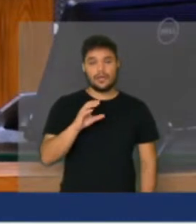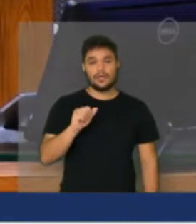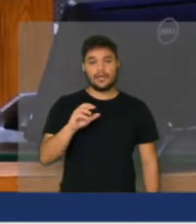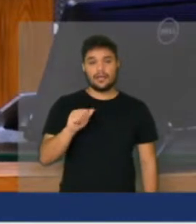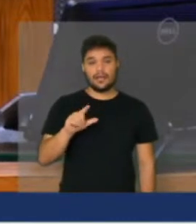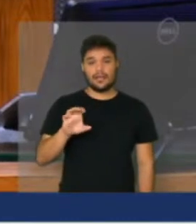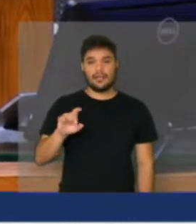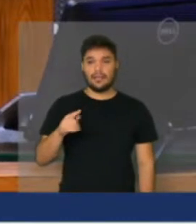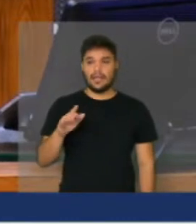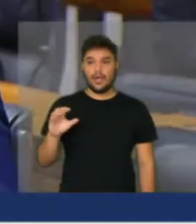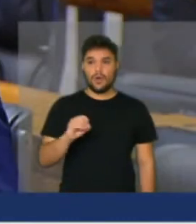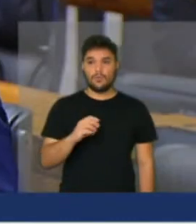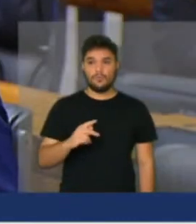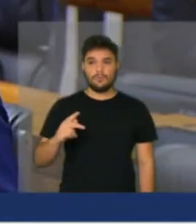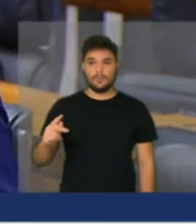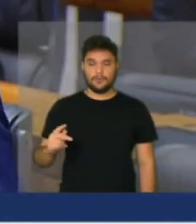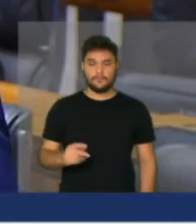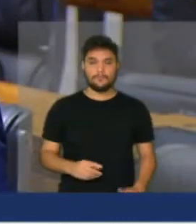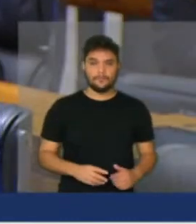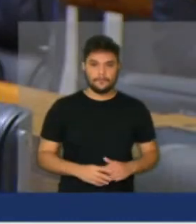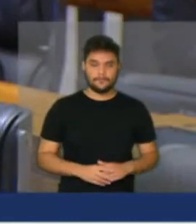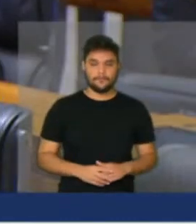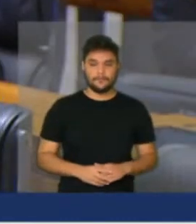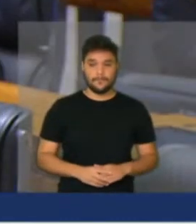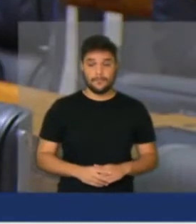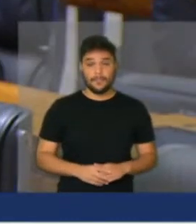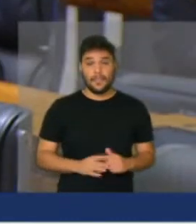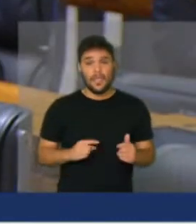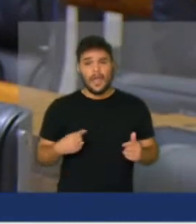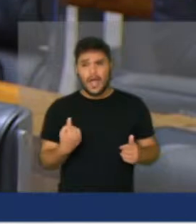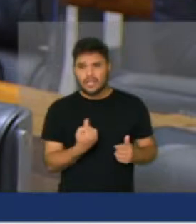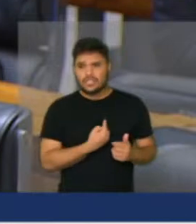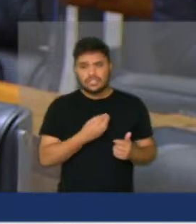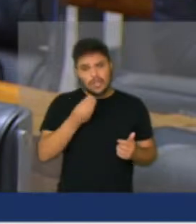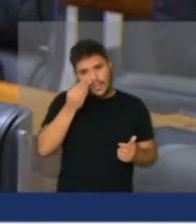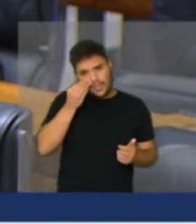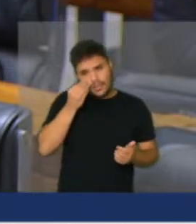TENTAMOS CONSTRUIR UM ACORDO AQUI COM A OPOSIÇÃO... PARA QUE... PARA QUE A GENTE